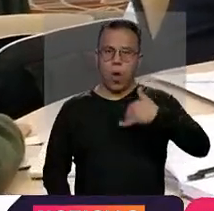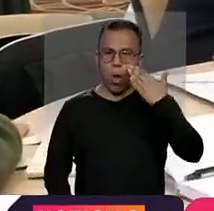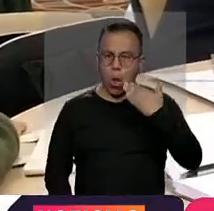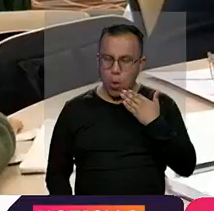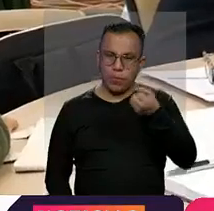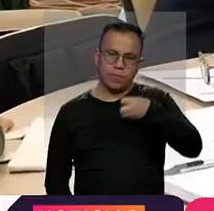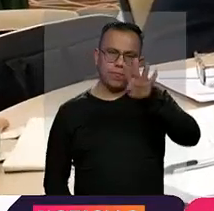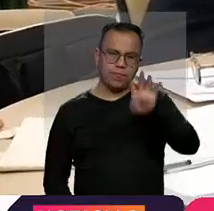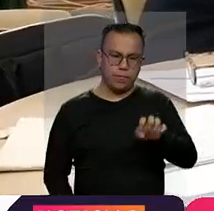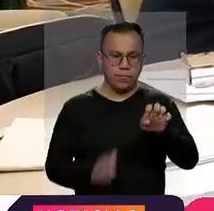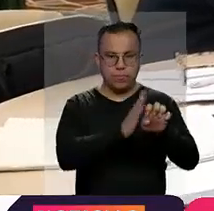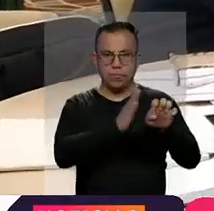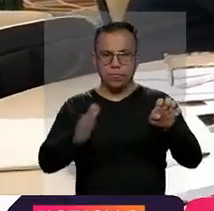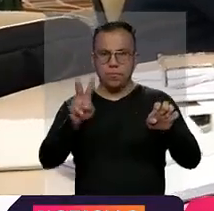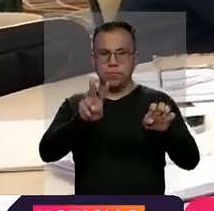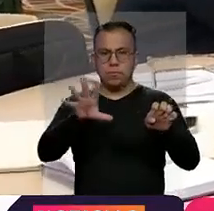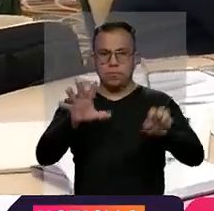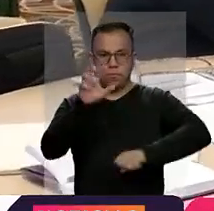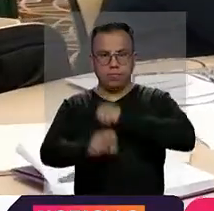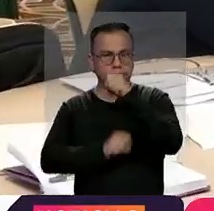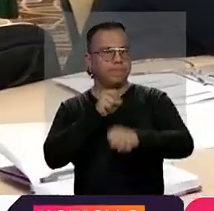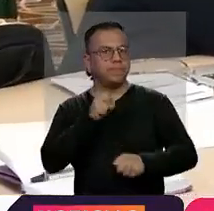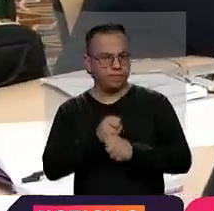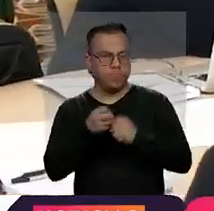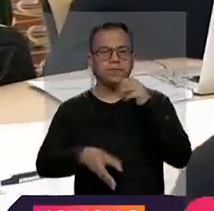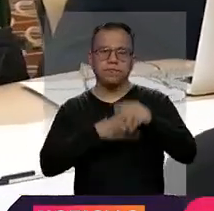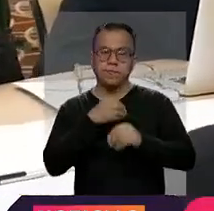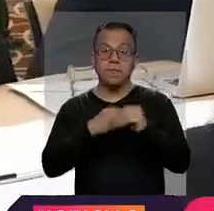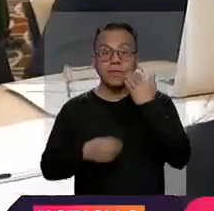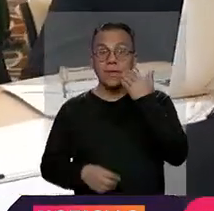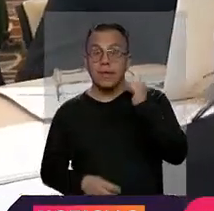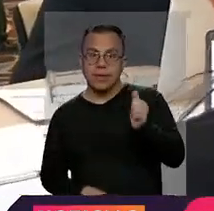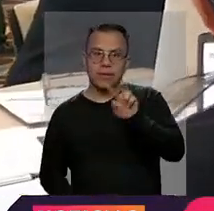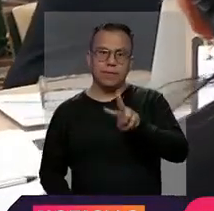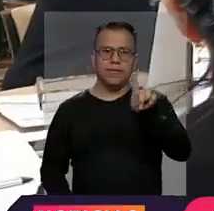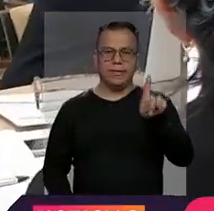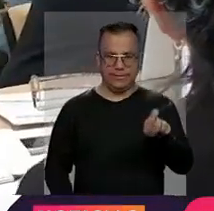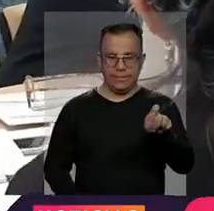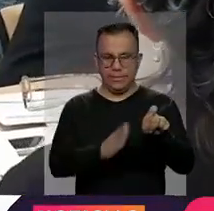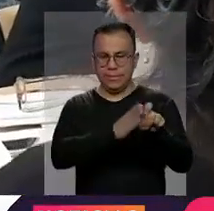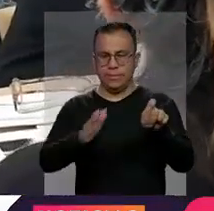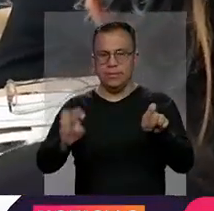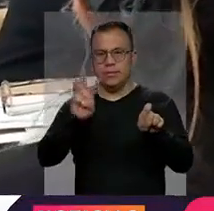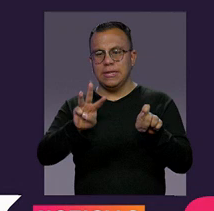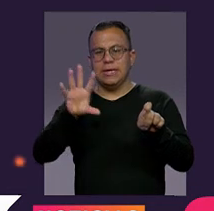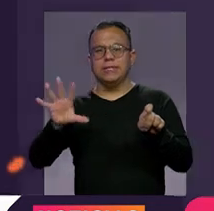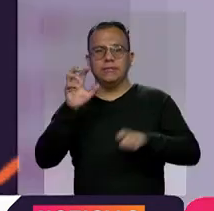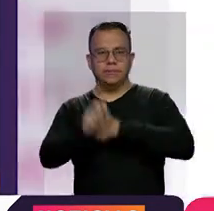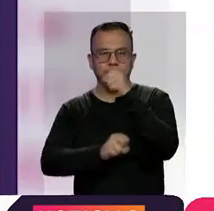LA MAYOR PARTE DE LOS CASOS